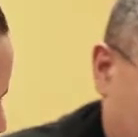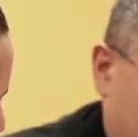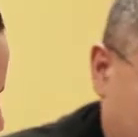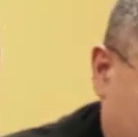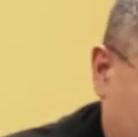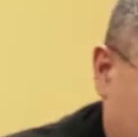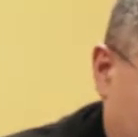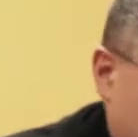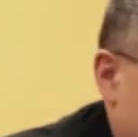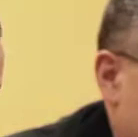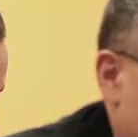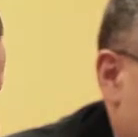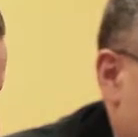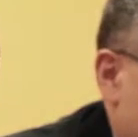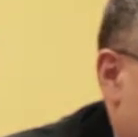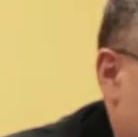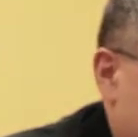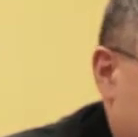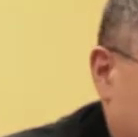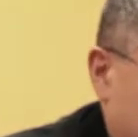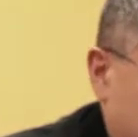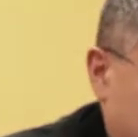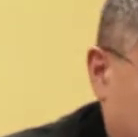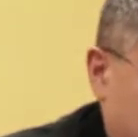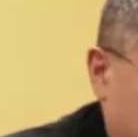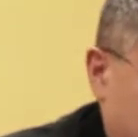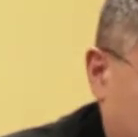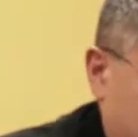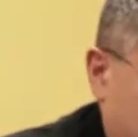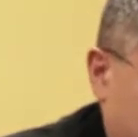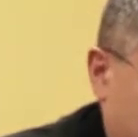periodístico y del relato del que estamos hablando.